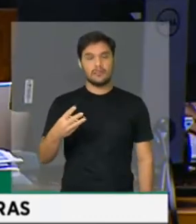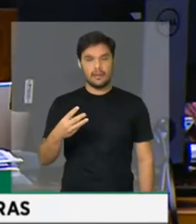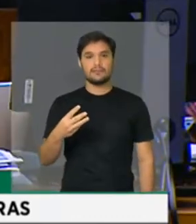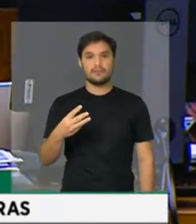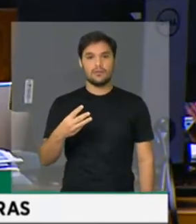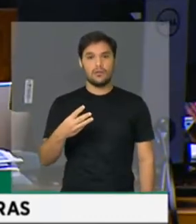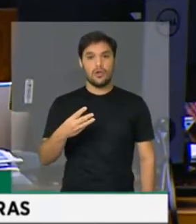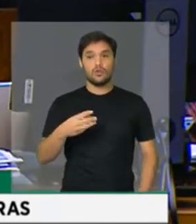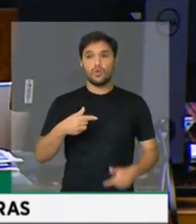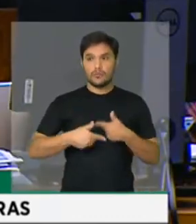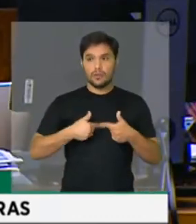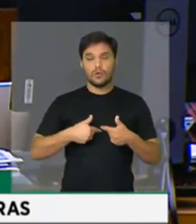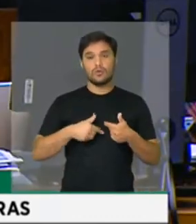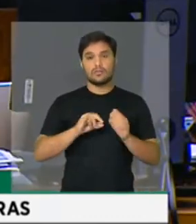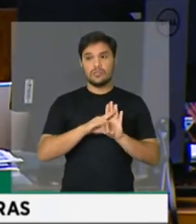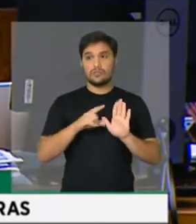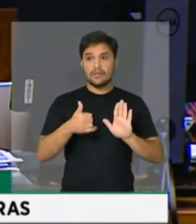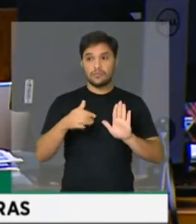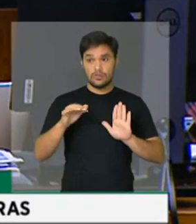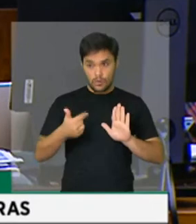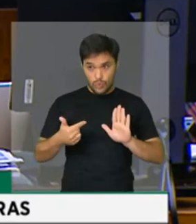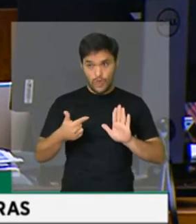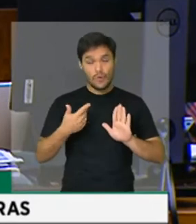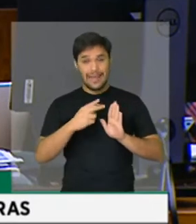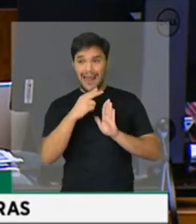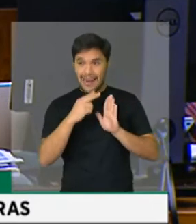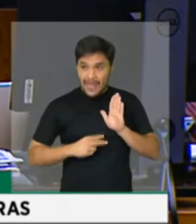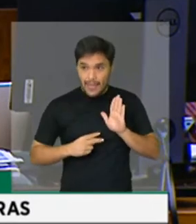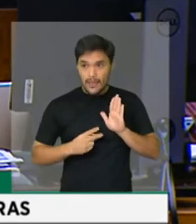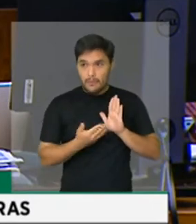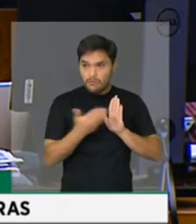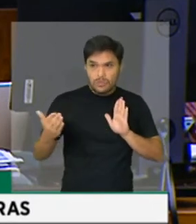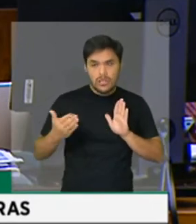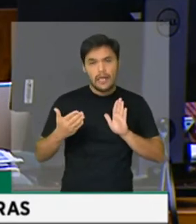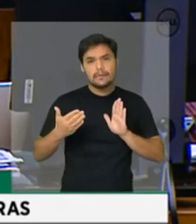DEPUTADA FERNANDA, CABIA REPRESENTAÇÃO, NENHUM TIPO DE XINGAMENTOS COMO FORAM